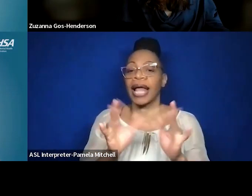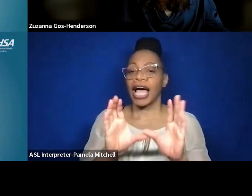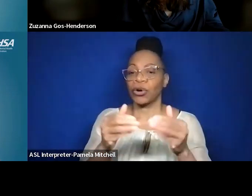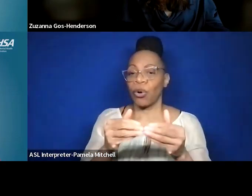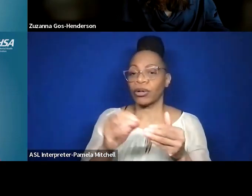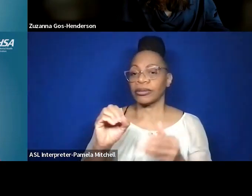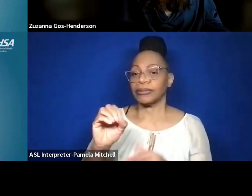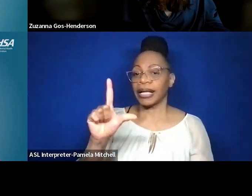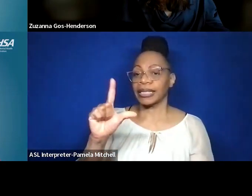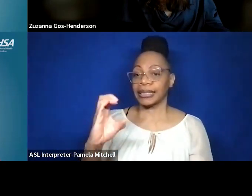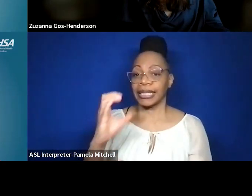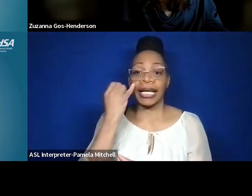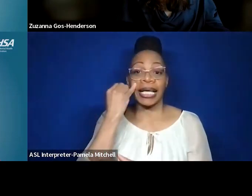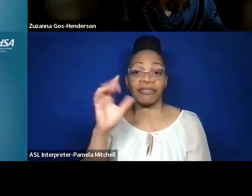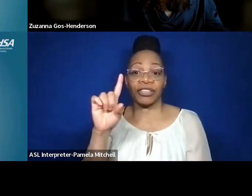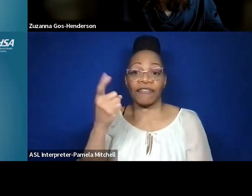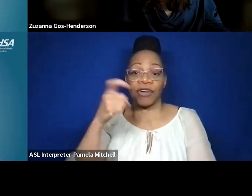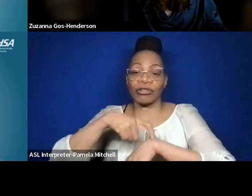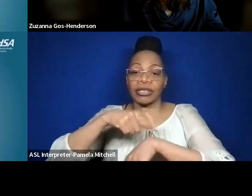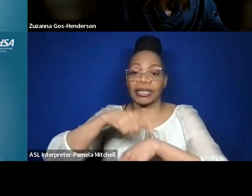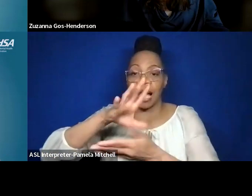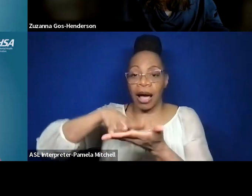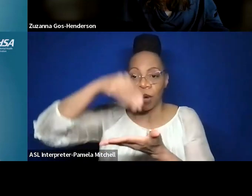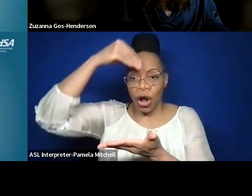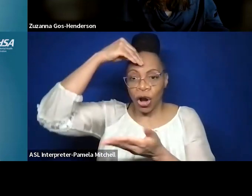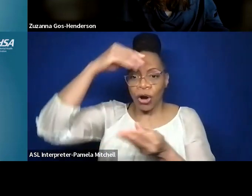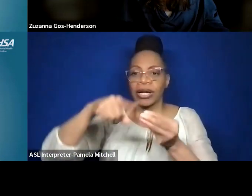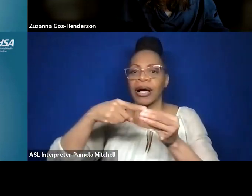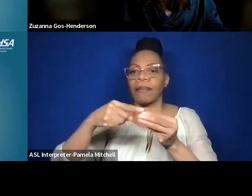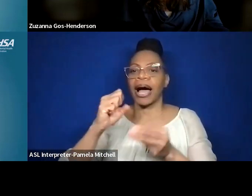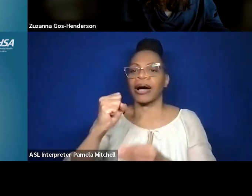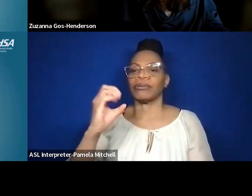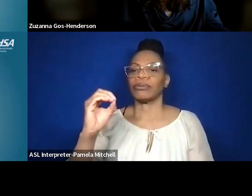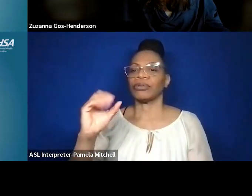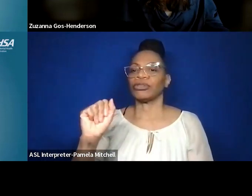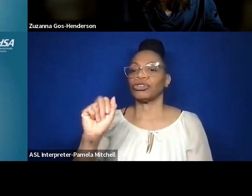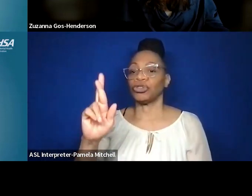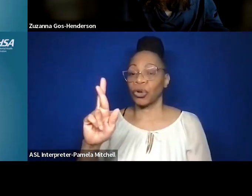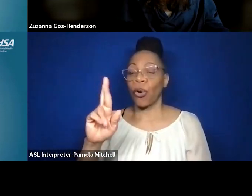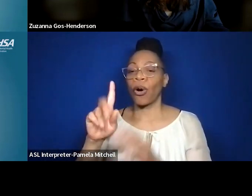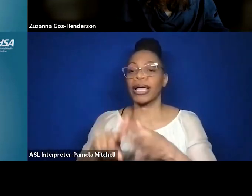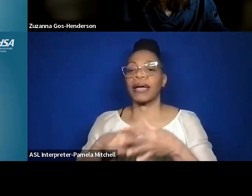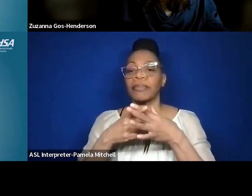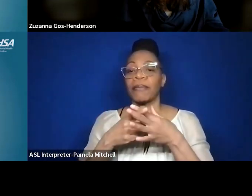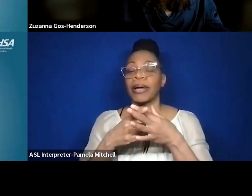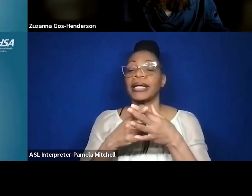Si esta es la primera vez que estás aprendiendo sobre SOAR, implementar tantos de los componentes críticos que Zuzanna mencionó